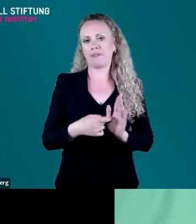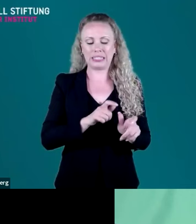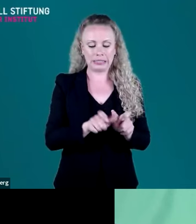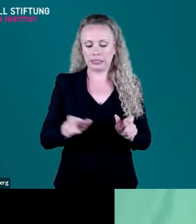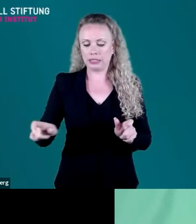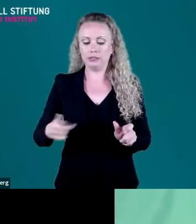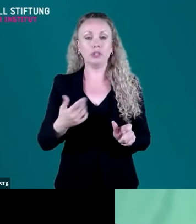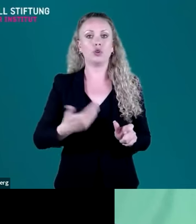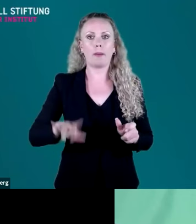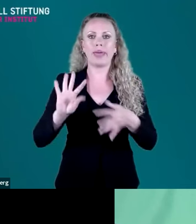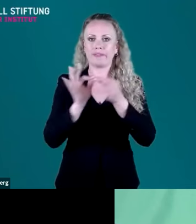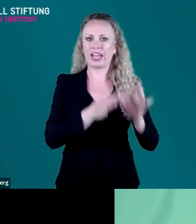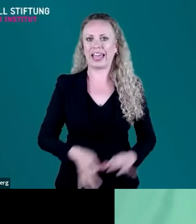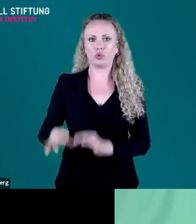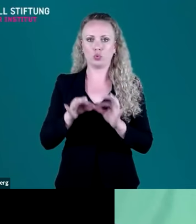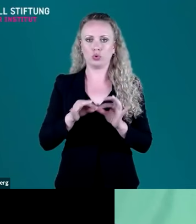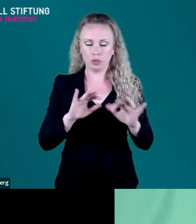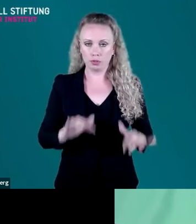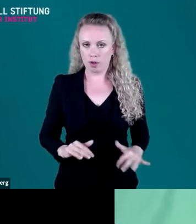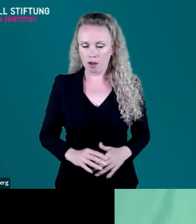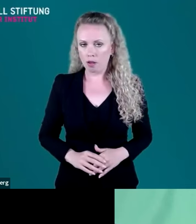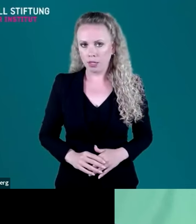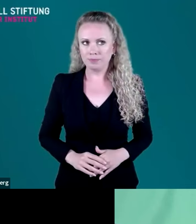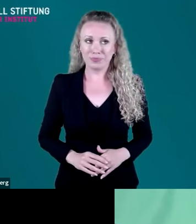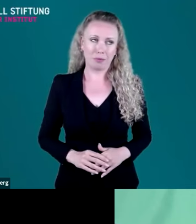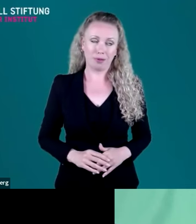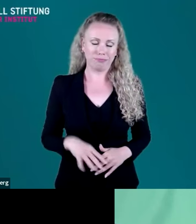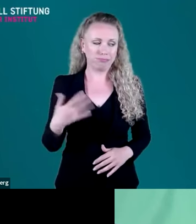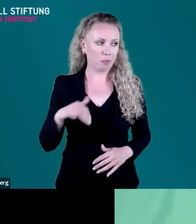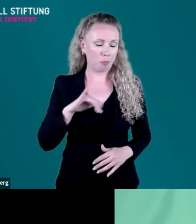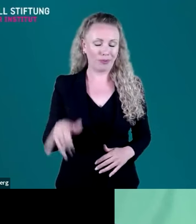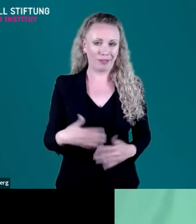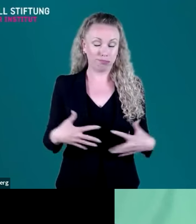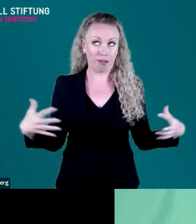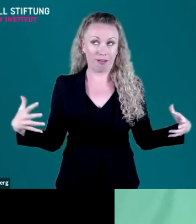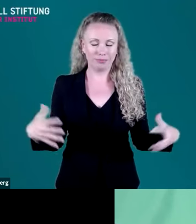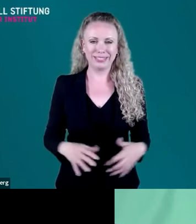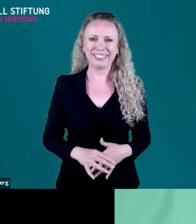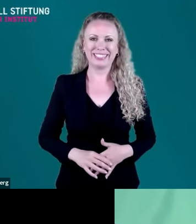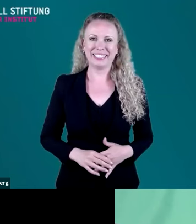Dann gäbe es sehr viel mehr Verkettungen. Aber das wäre ein Riesenprojekt und da bin ich noch weit von entfernt.